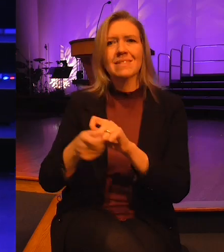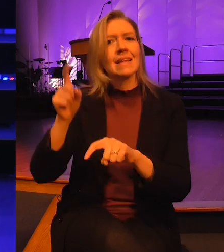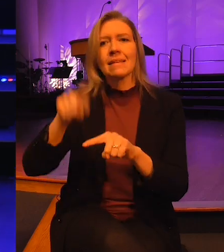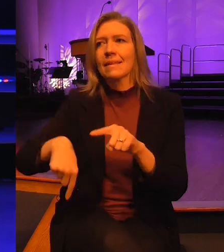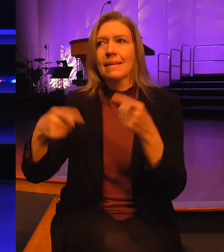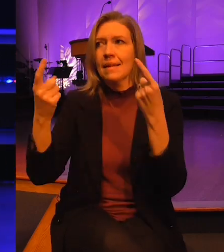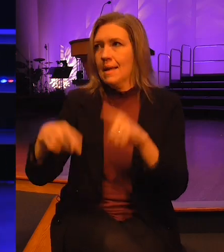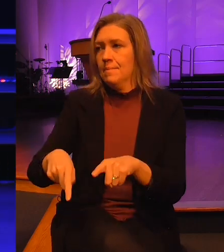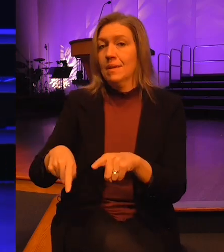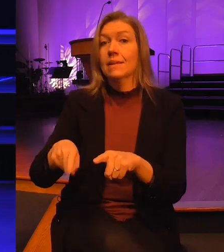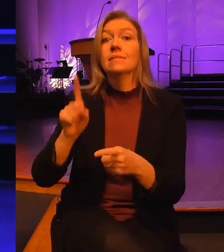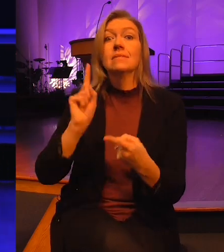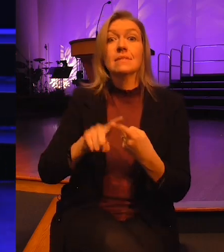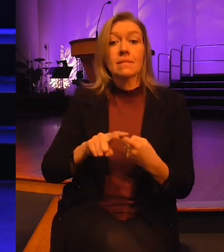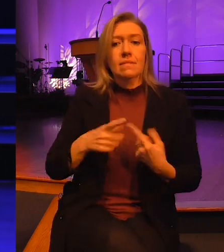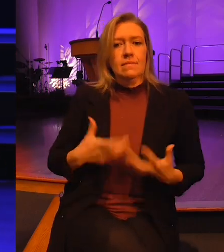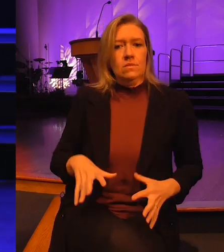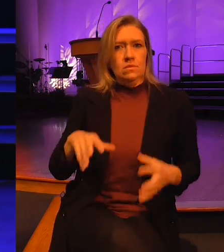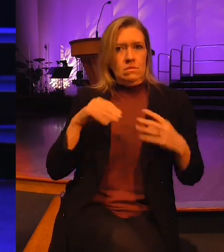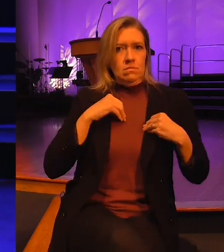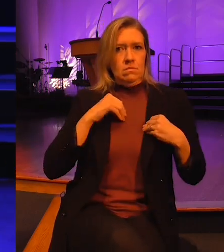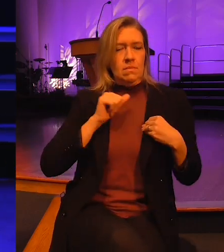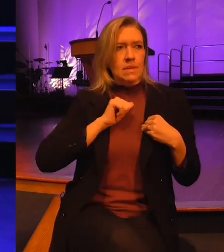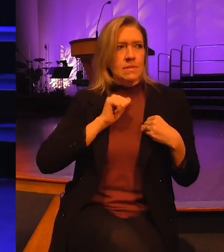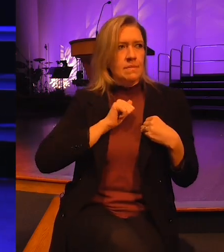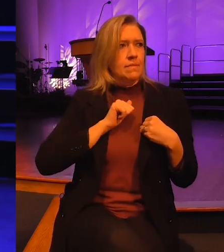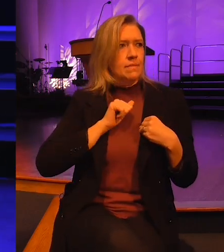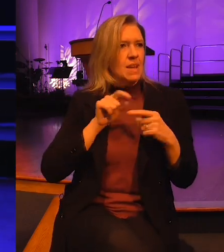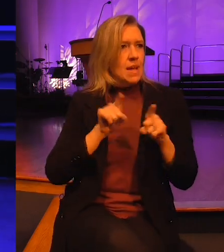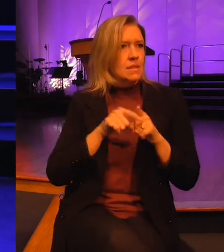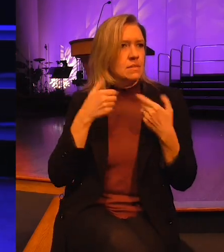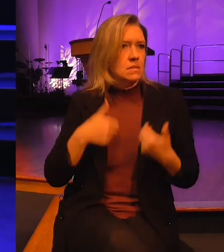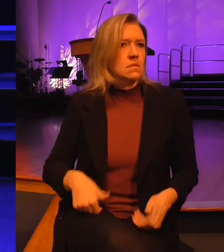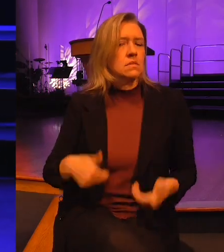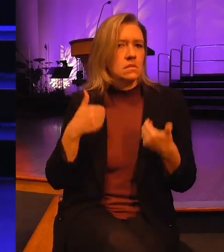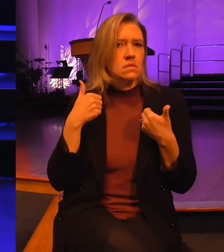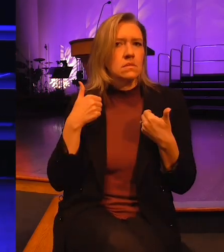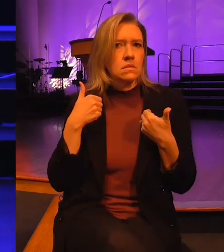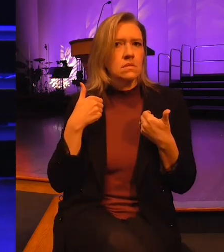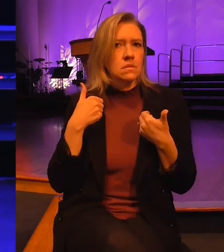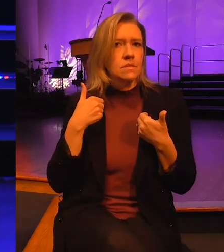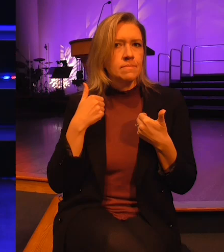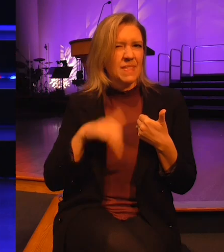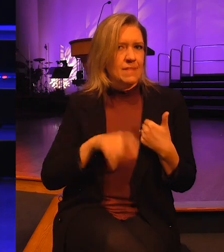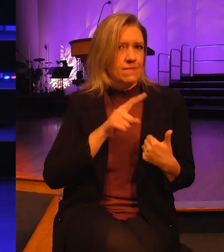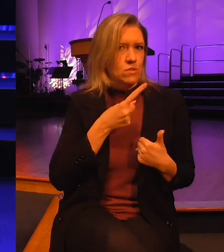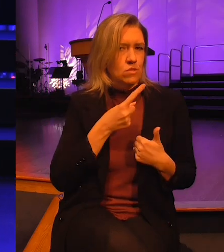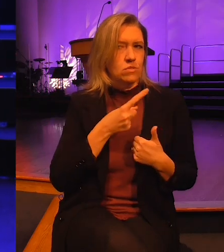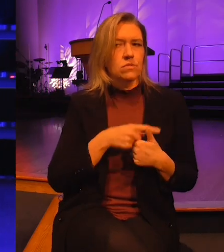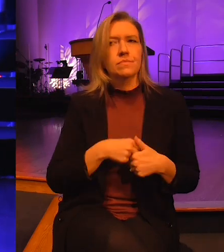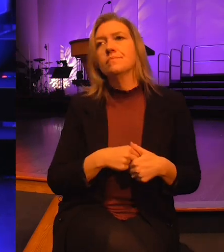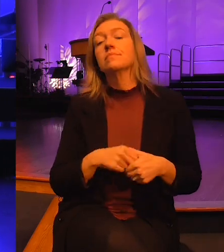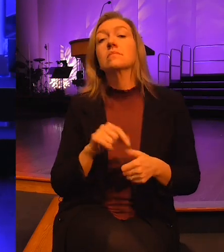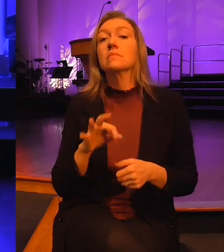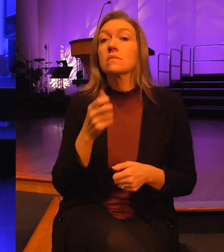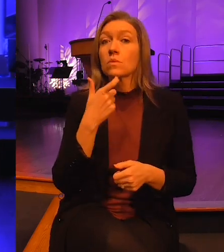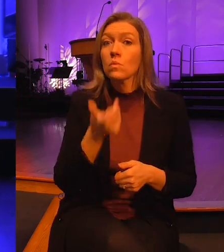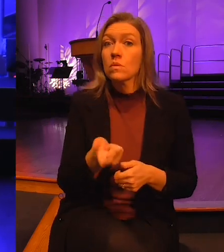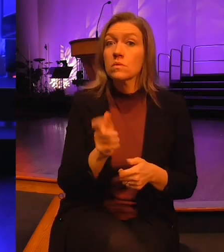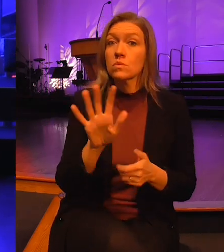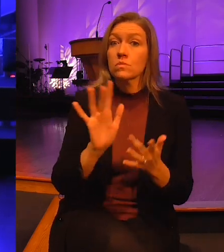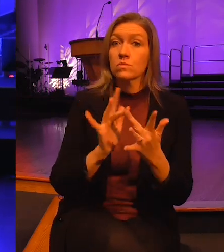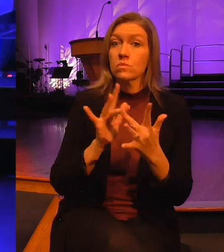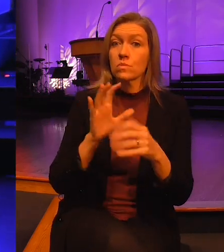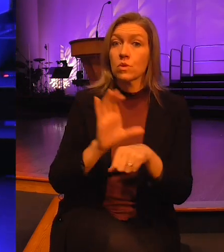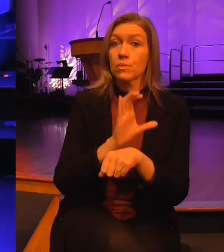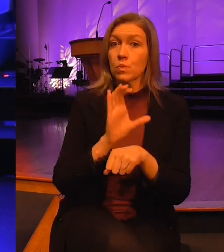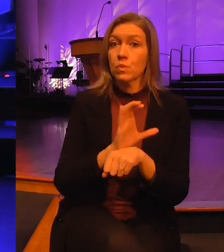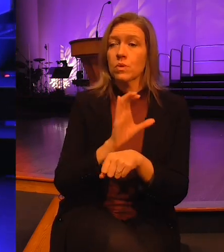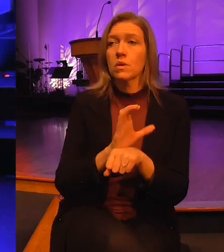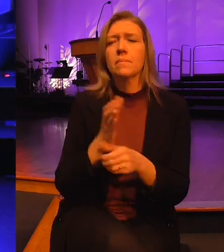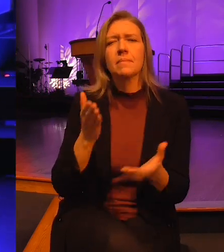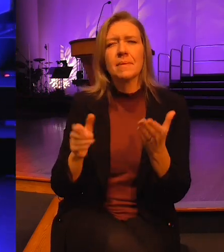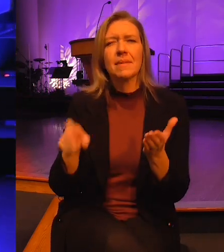aceptarnos tal como somos. Si estás mirando en casa, es posible que tengas que tomar diferentes símbolos